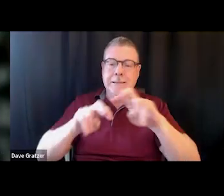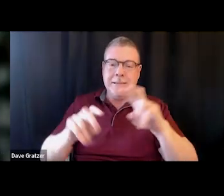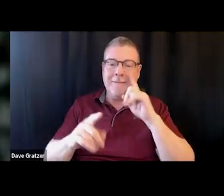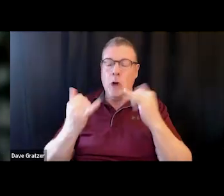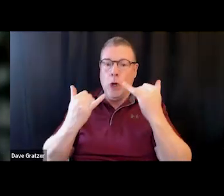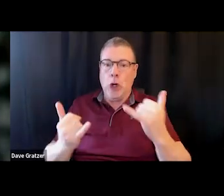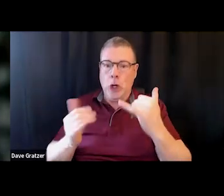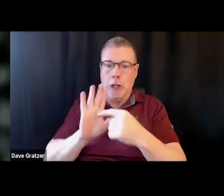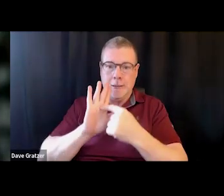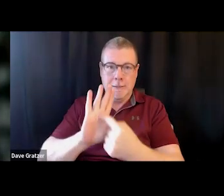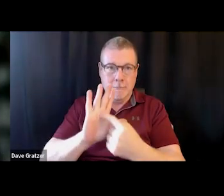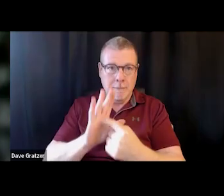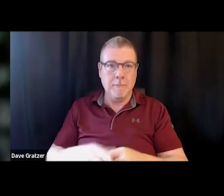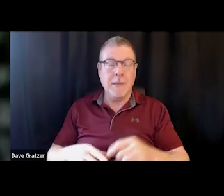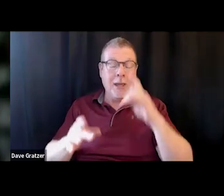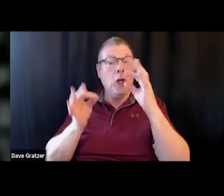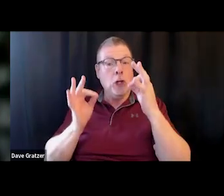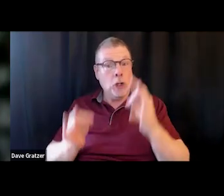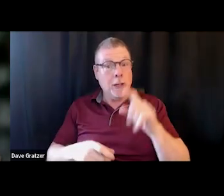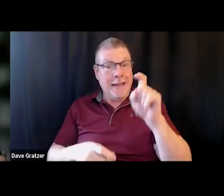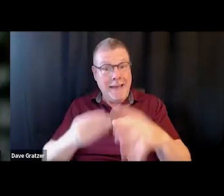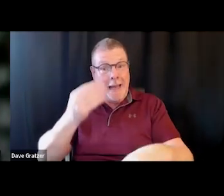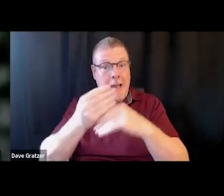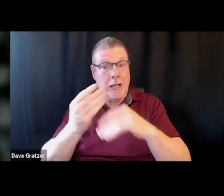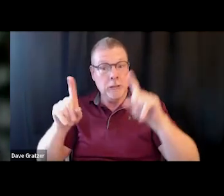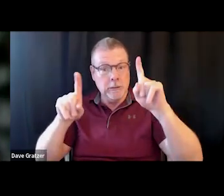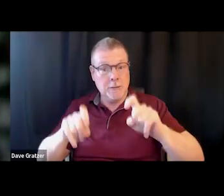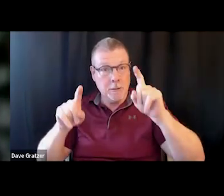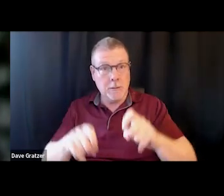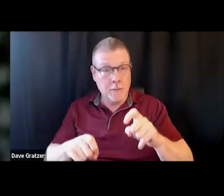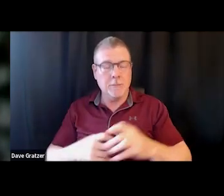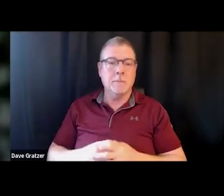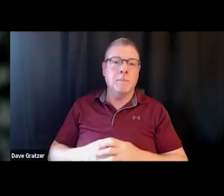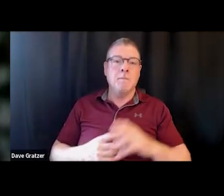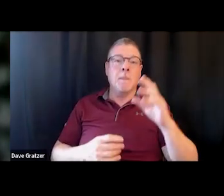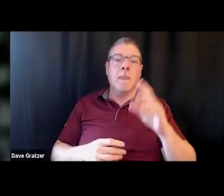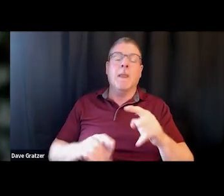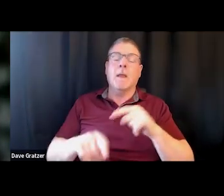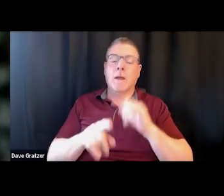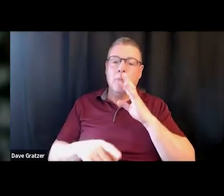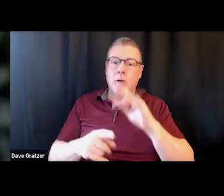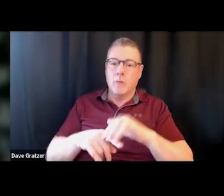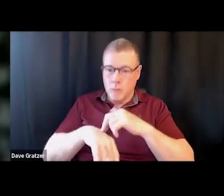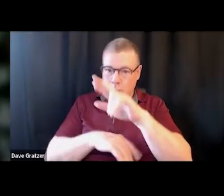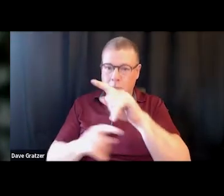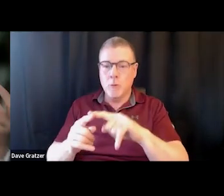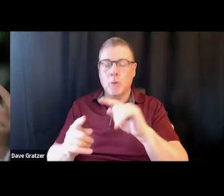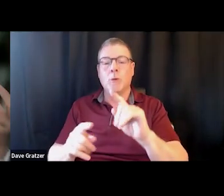determinen si la persona necesita o no una evaluación adicional de proveedores externos. Refieran a esos proveedores según sea necesario.